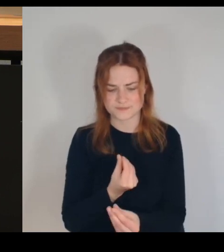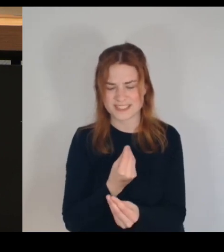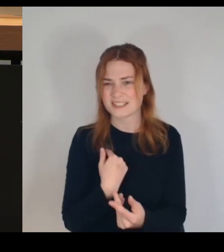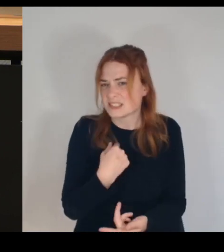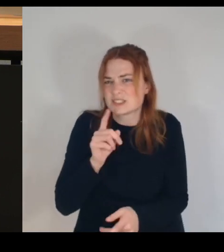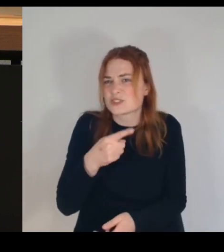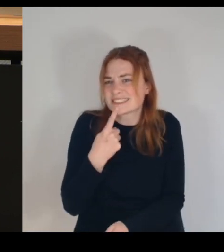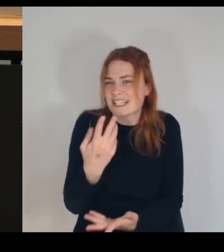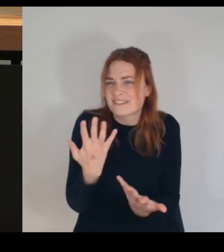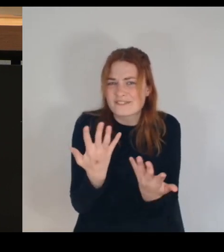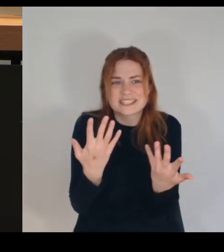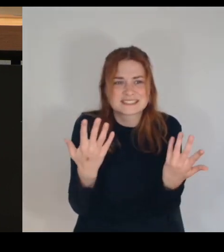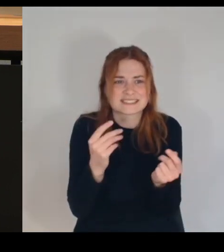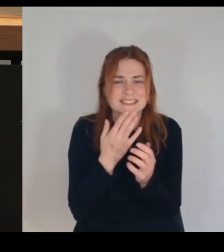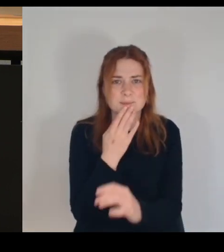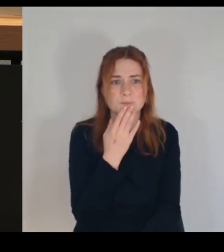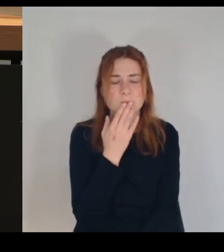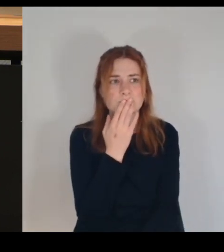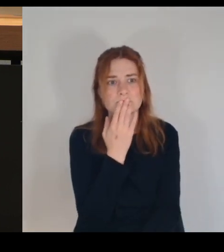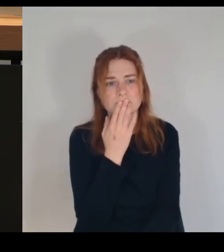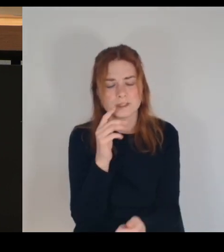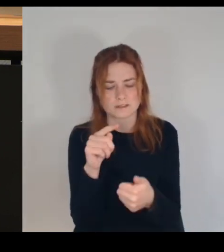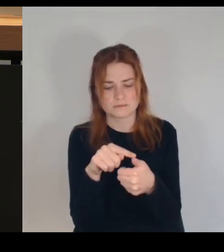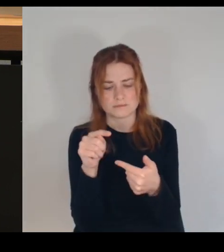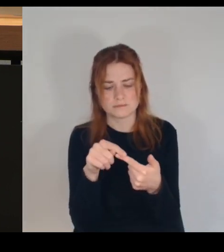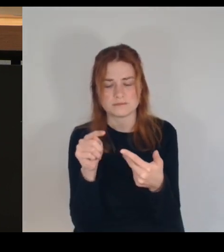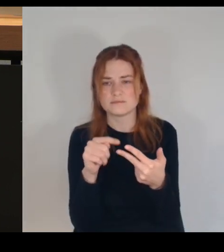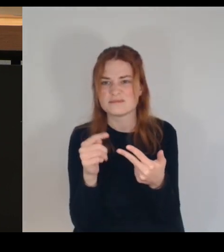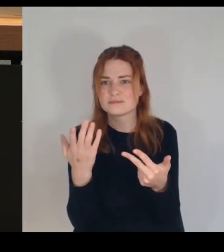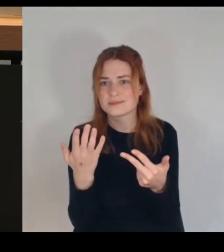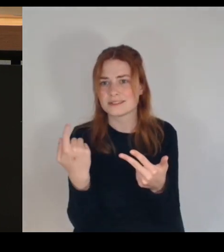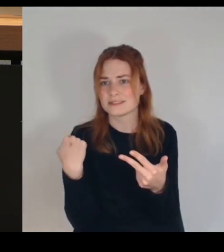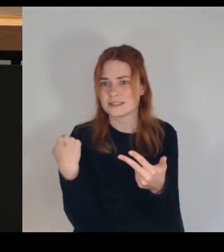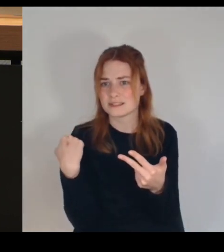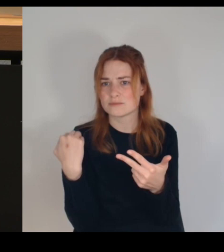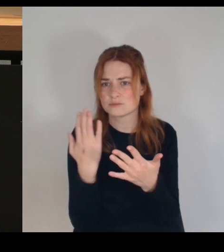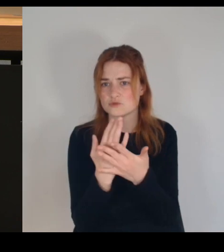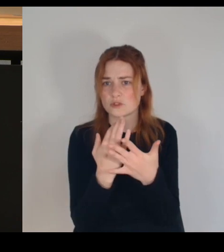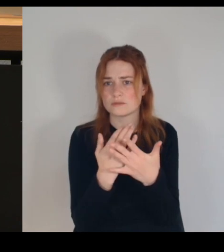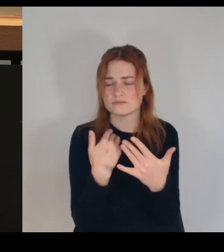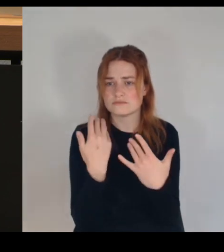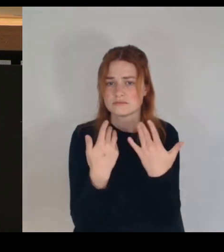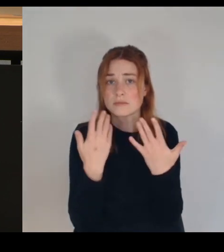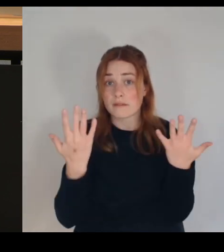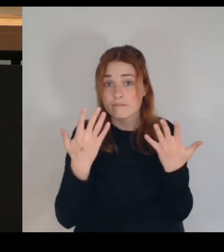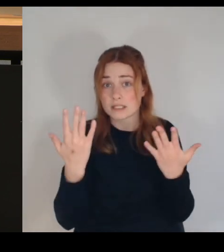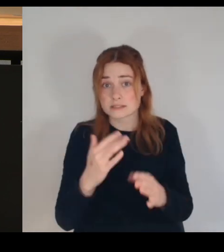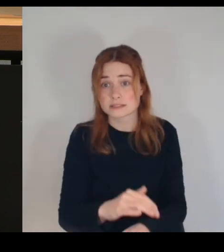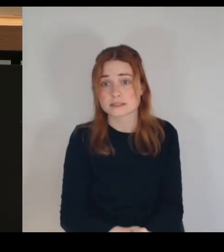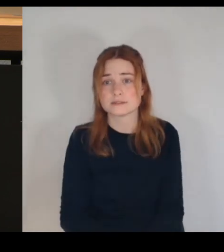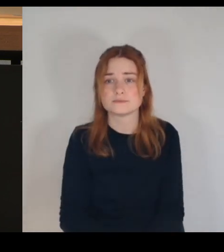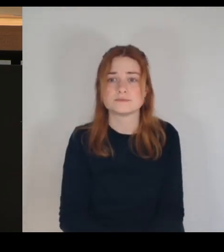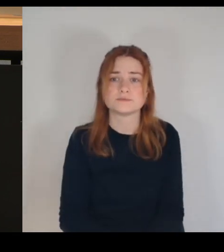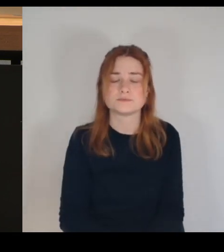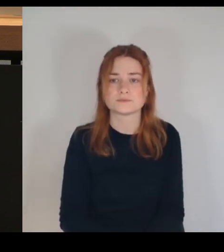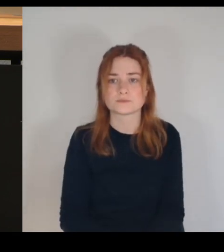ja auch gesagt, dass ihr das Du hier oder ihr durchaus wichtige und richtige Punkte ansprichst.